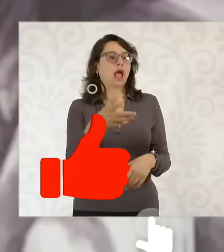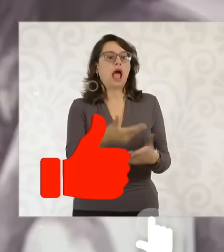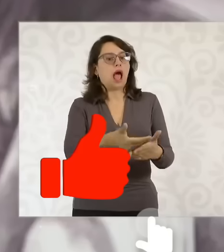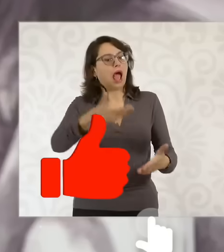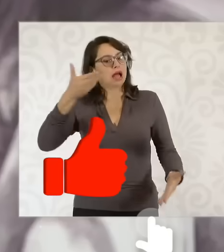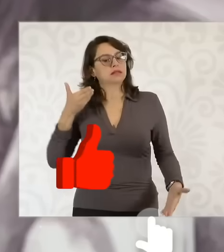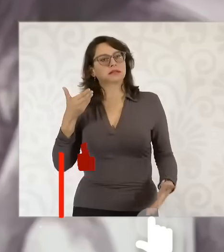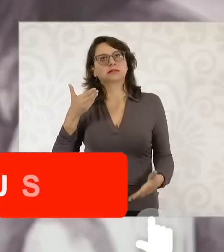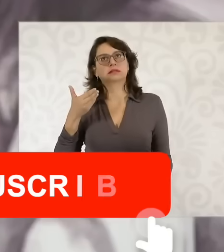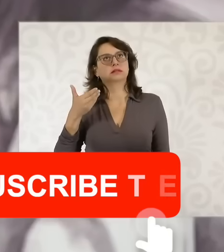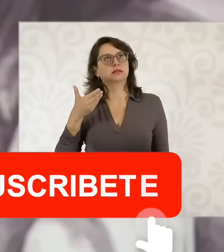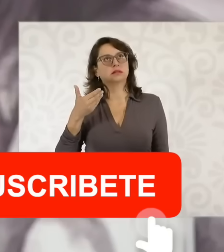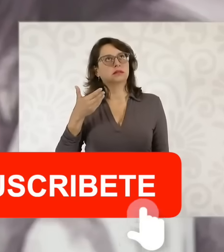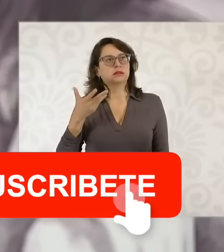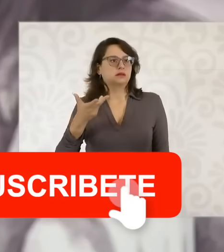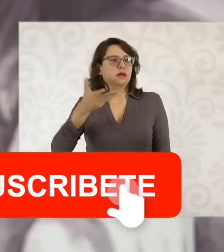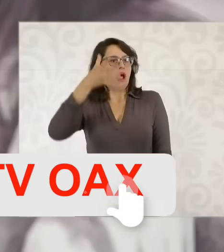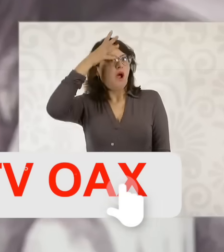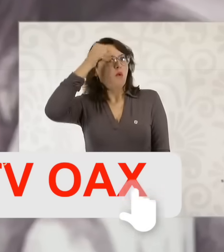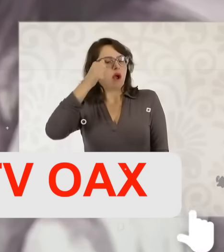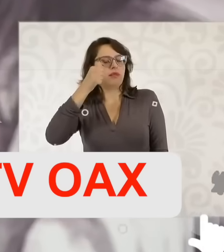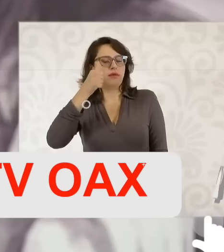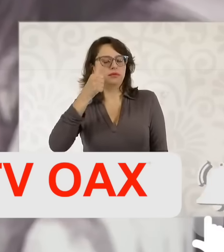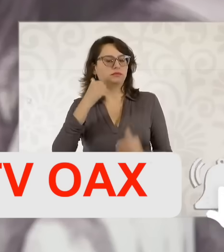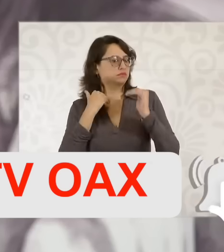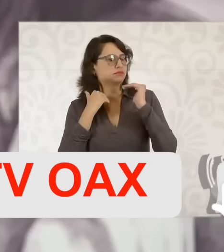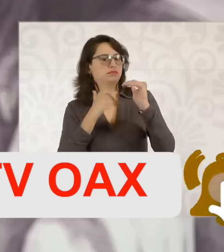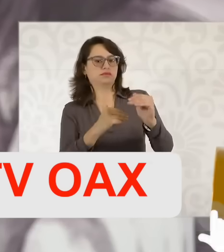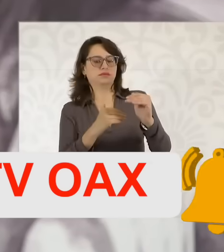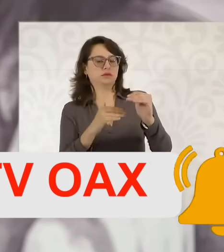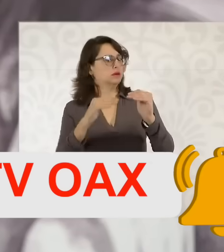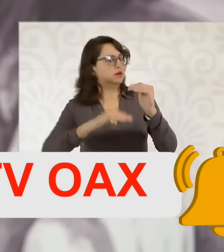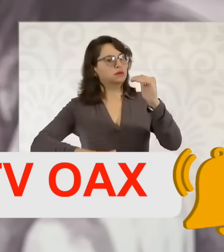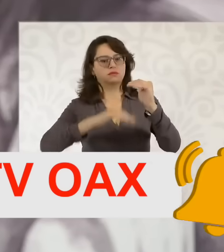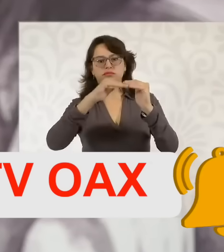hace hace tiempo, pero estamos garantizando que ese tope no se rebase, pero que ellos